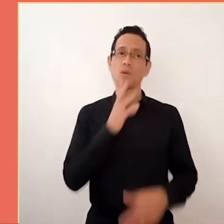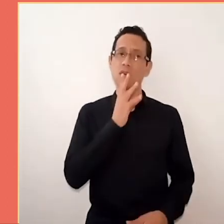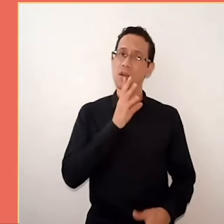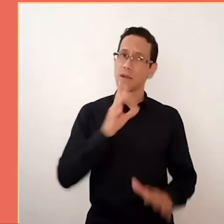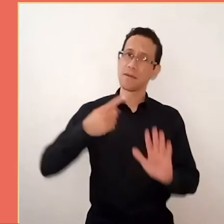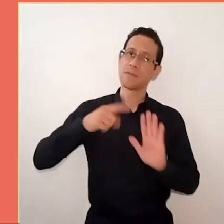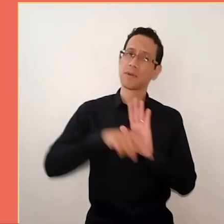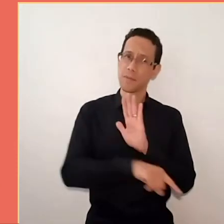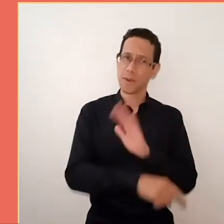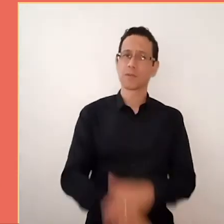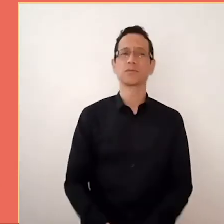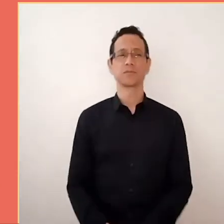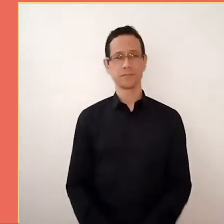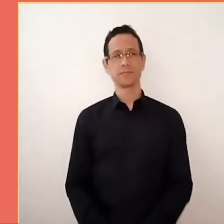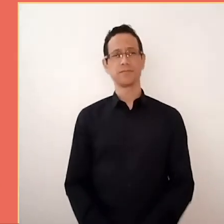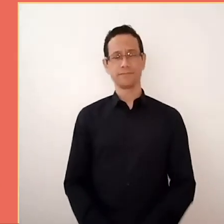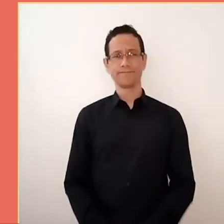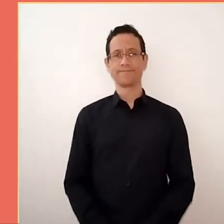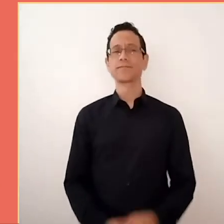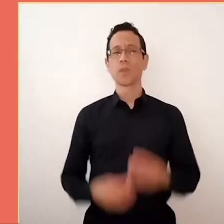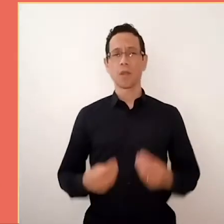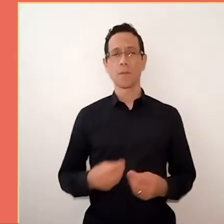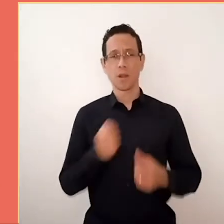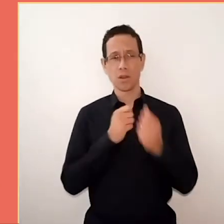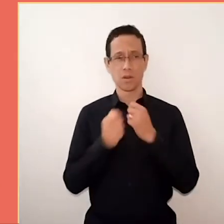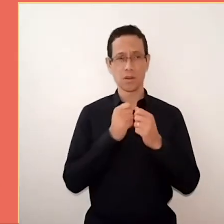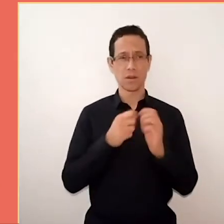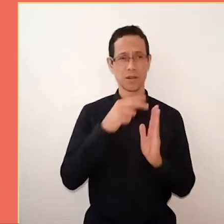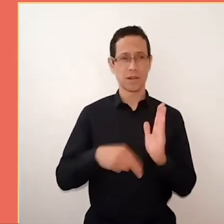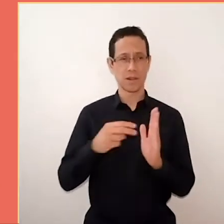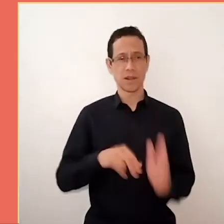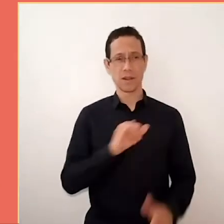Não se aprende a ser mediadora de leitura infantil de tanto ler livro de literatura infantil,